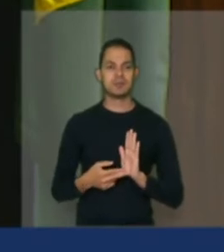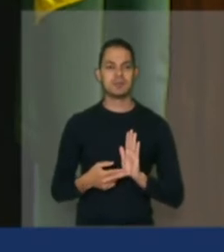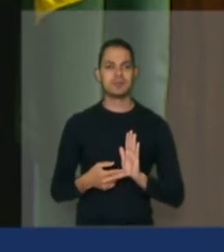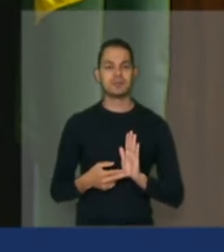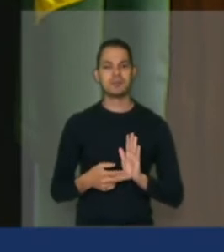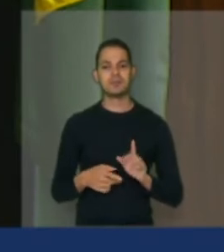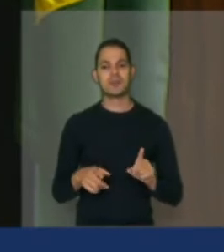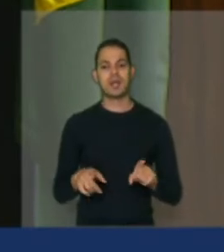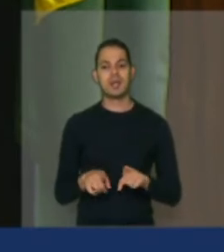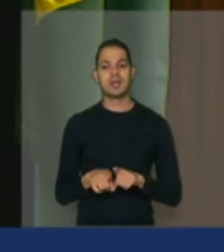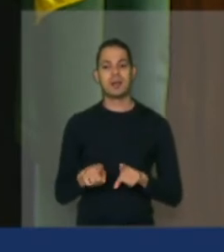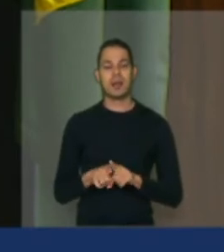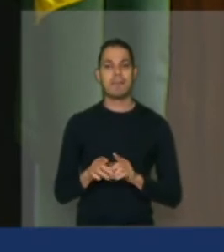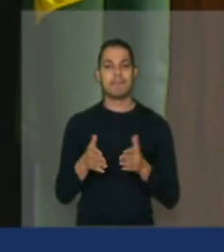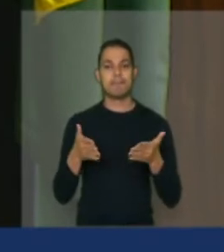MUDA AS REGRAS E TIRA A PARTICIPAÇÃO DA MULHER E DO